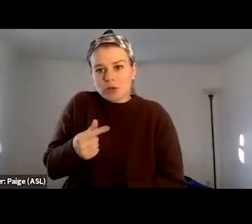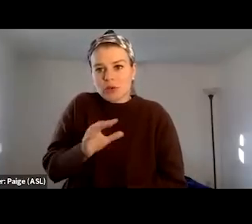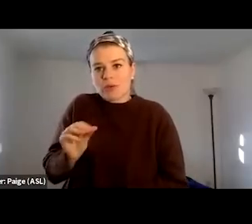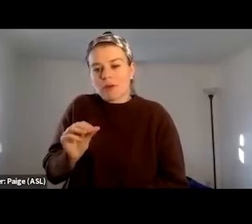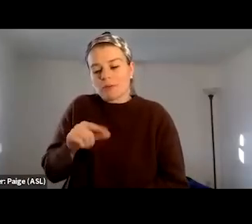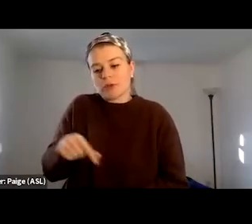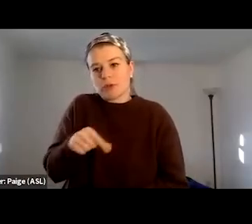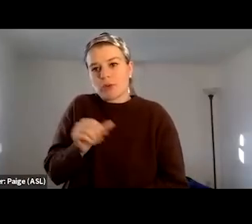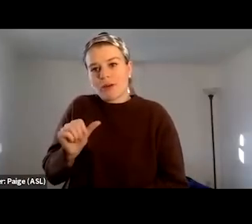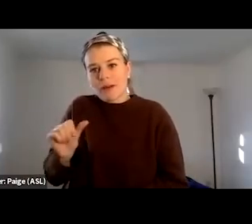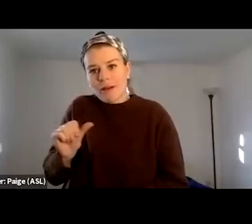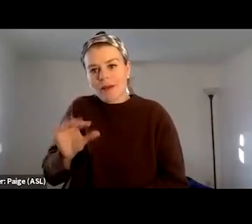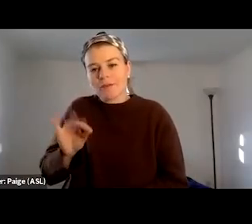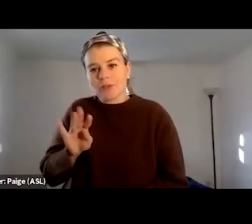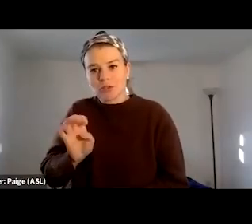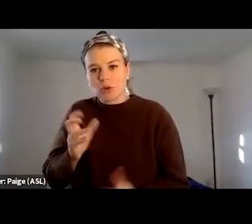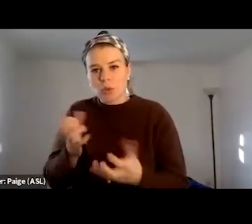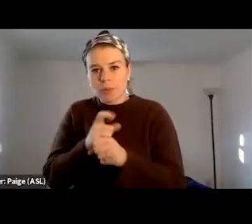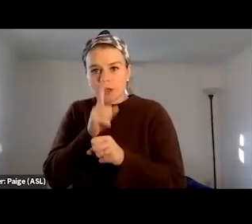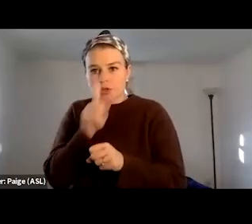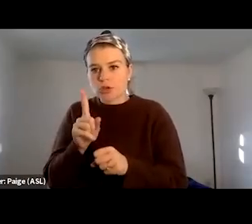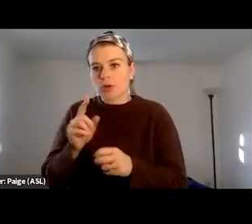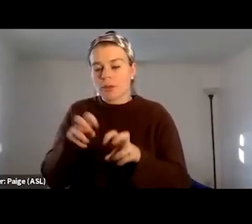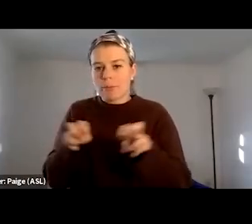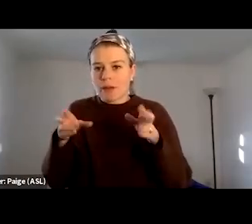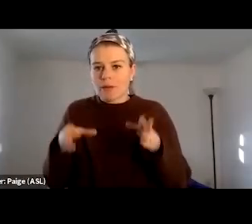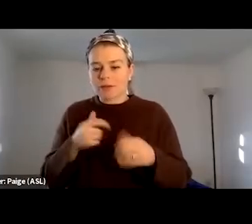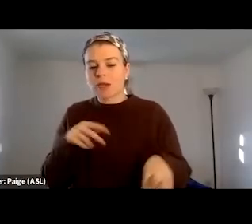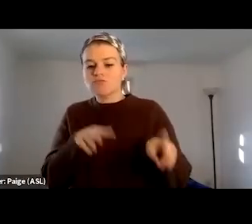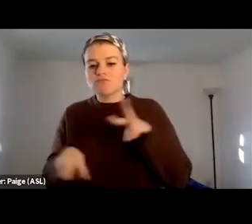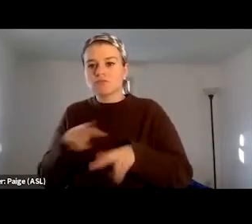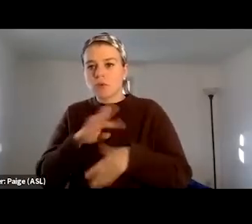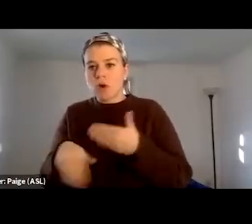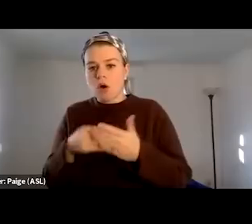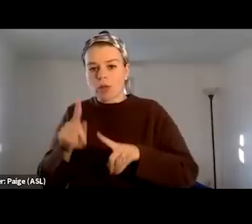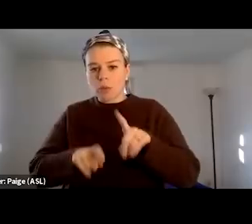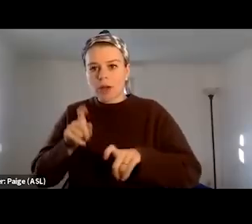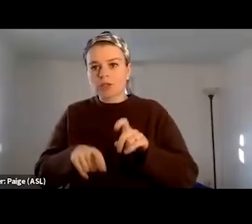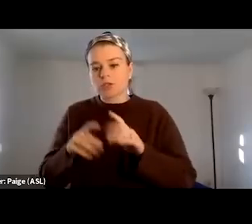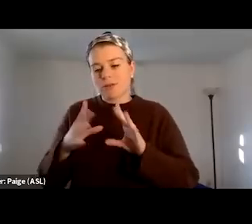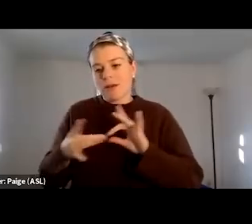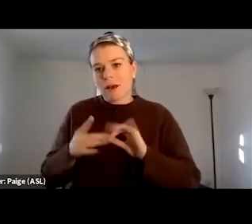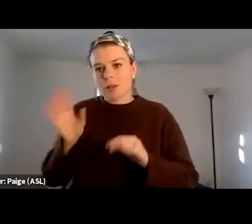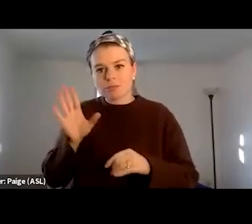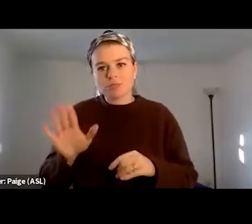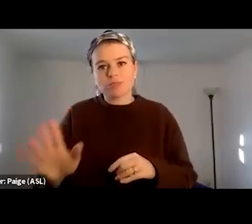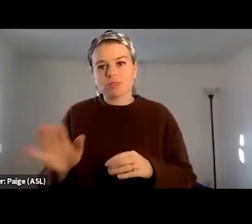Nos aseguramos de que los panelistas vean todas sus preguntas y excelentes comentarios durante el webinario.